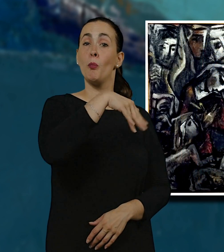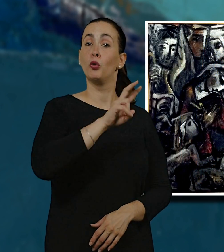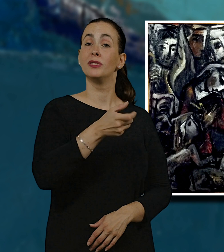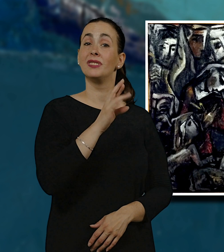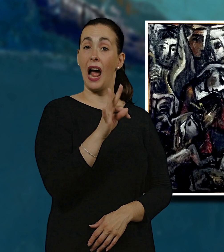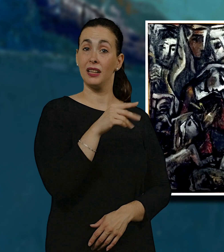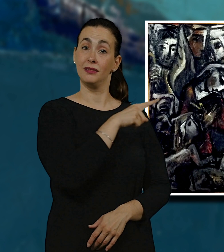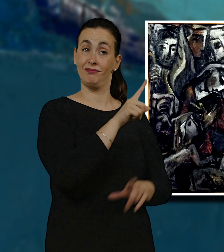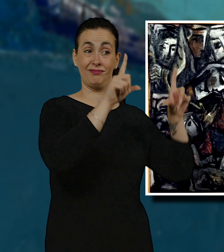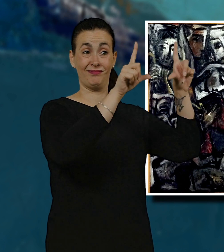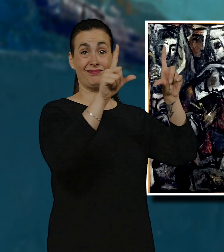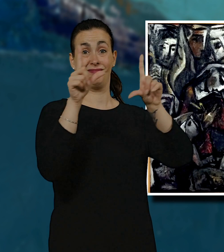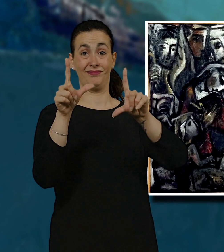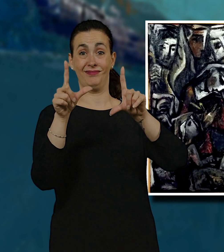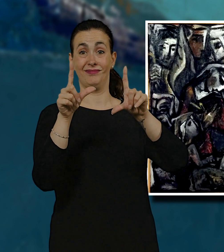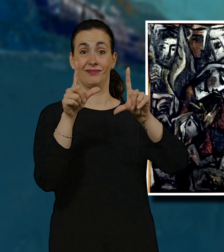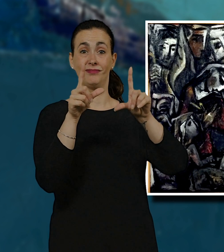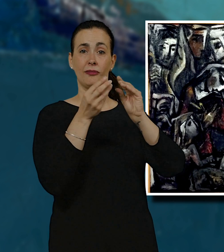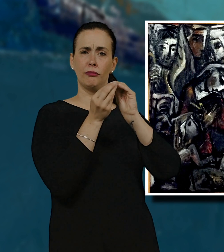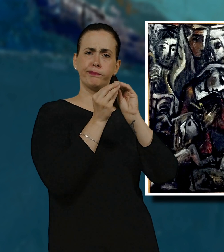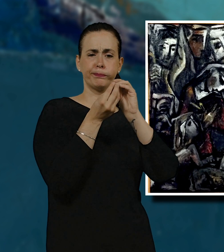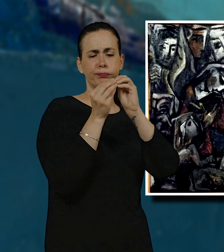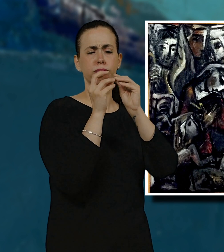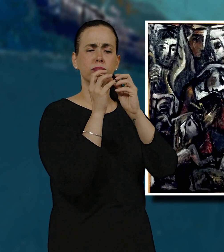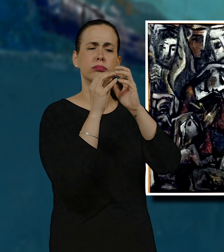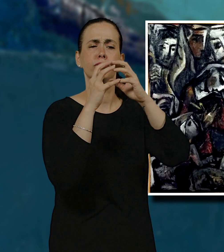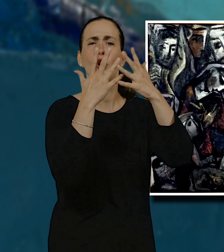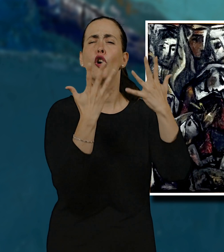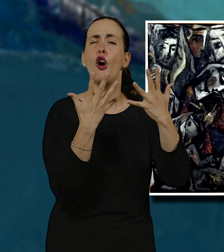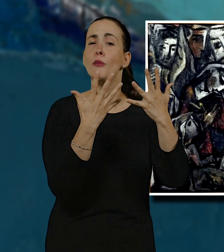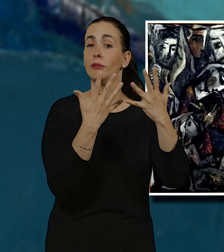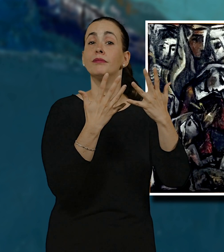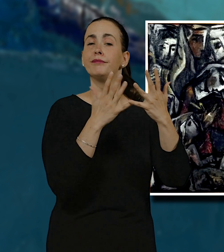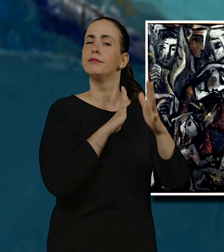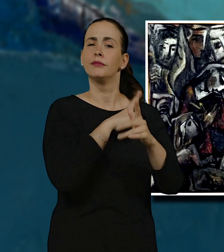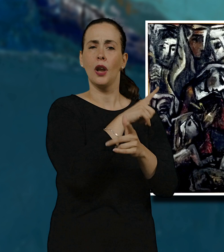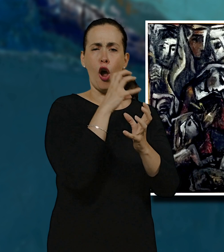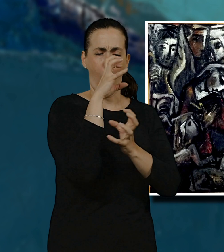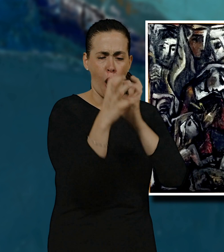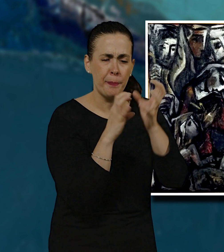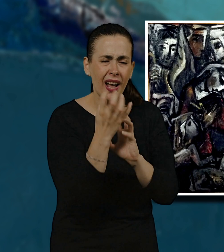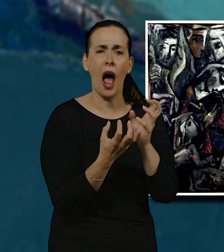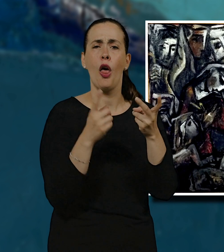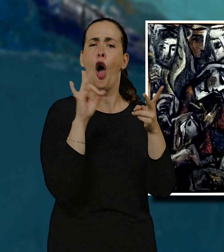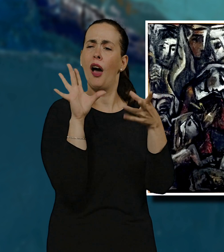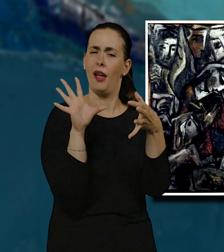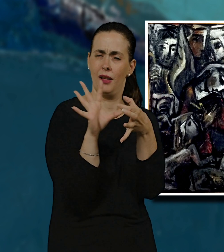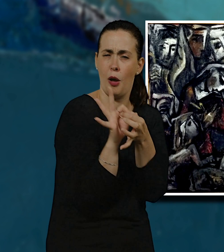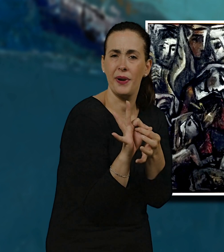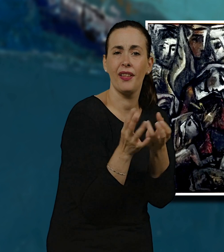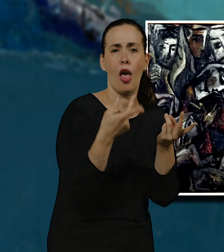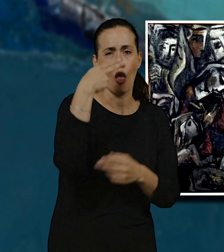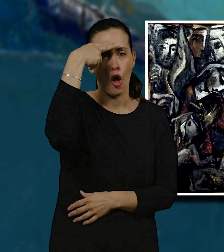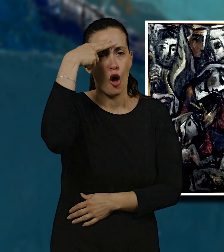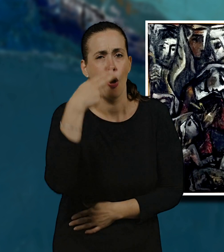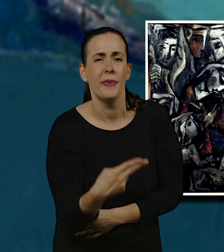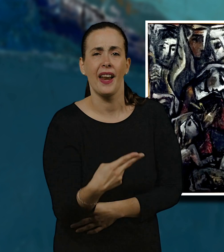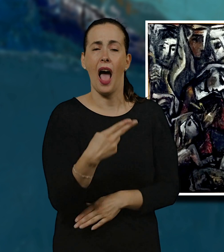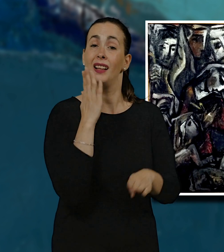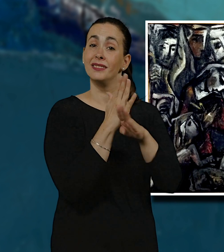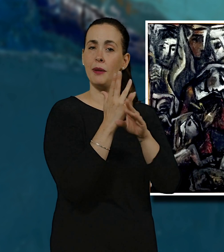La formació i les obres de Muxart són un exemple de complicitats i homenatges,